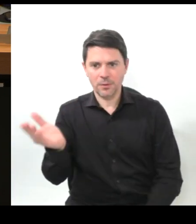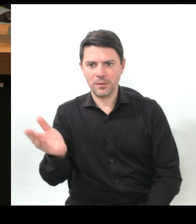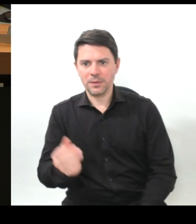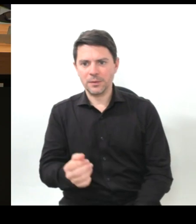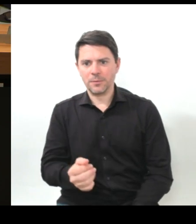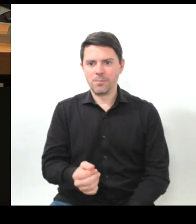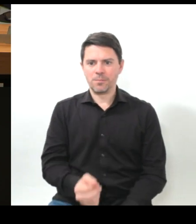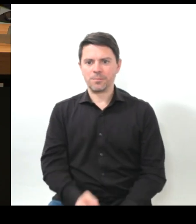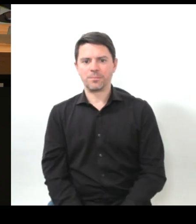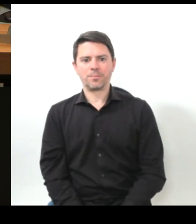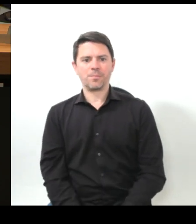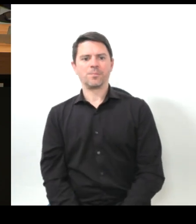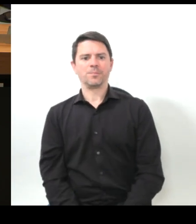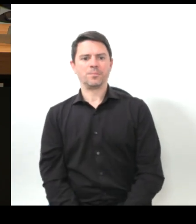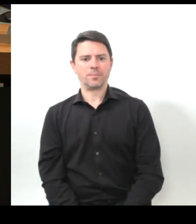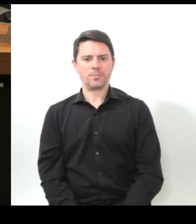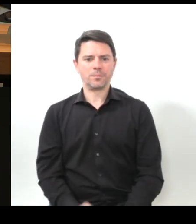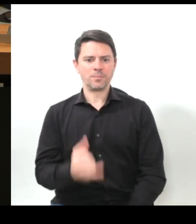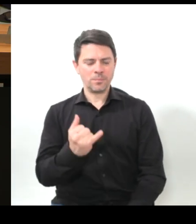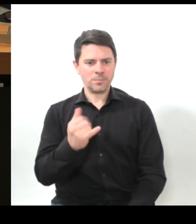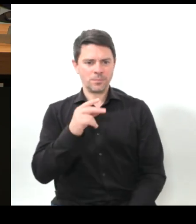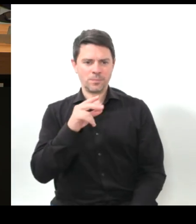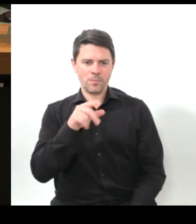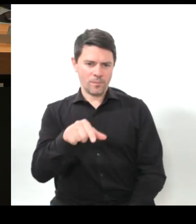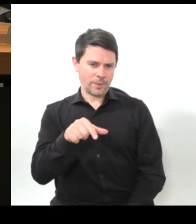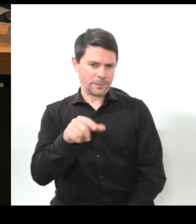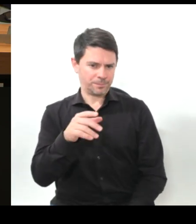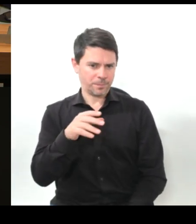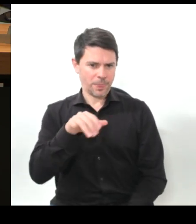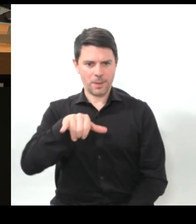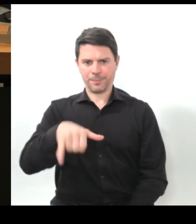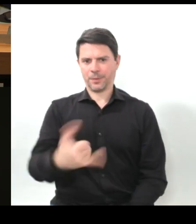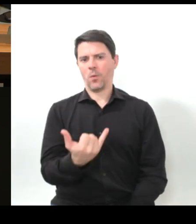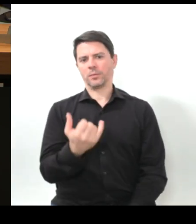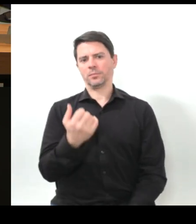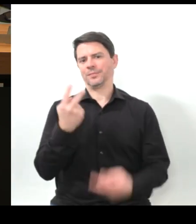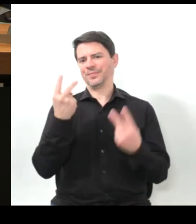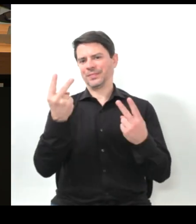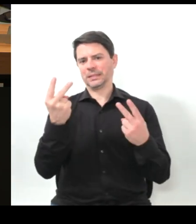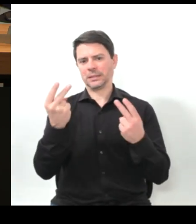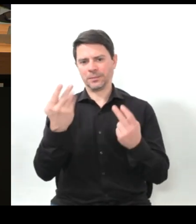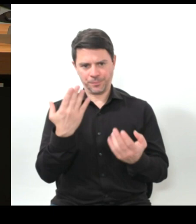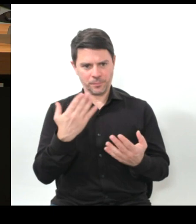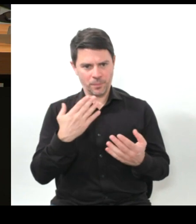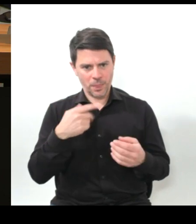Sämtliche Parteien haben in ihrem Programm auch geschrieben, dass es ihr Vorhaben ist hier einen Schritt weiter zu gehen.